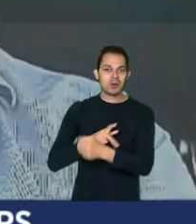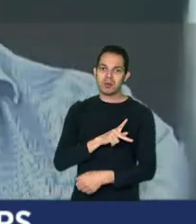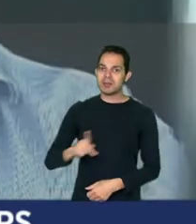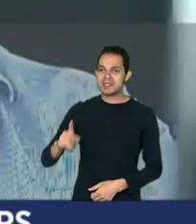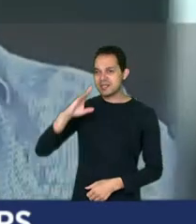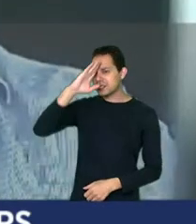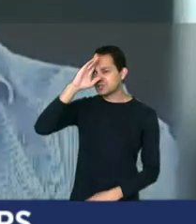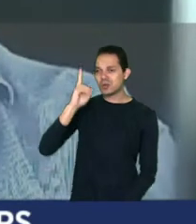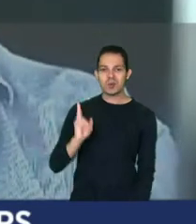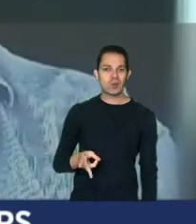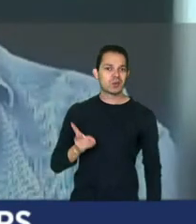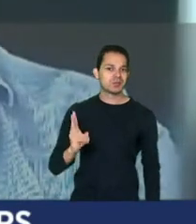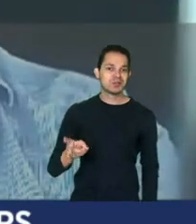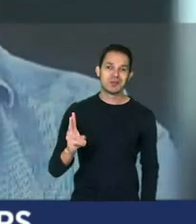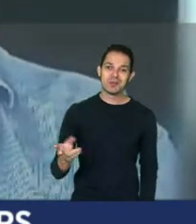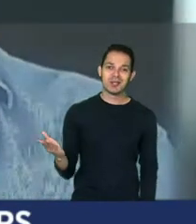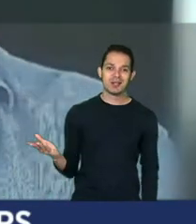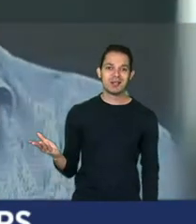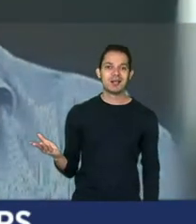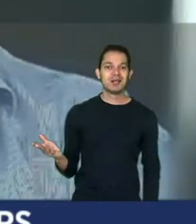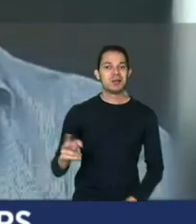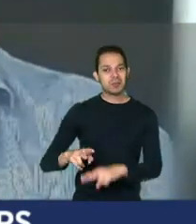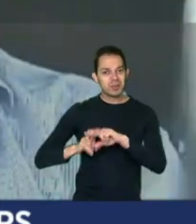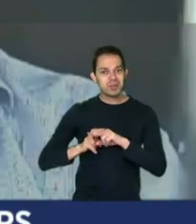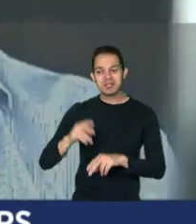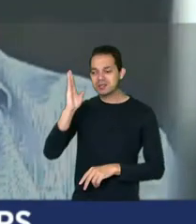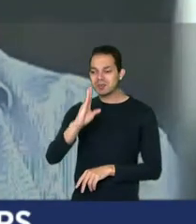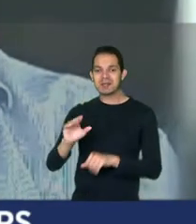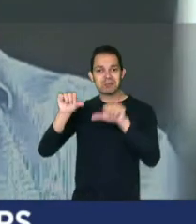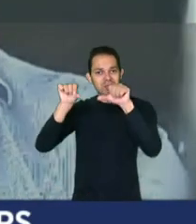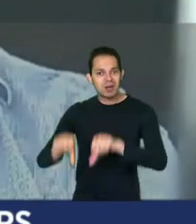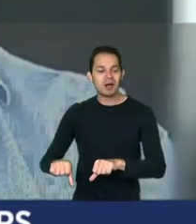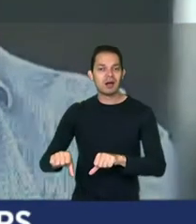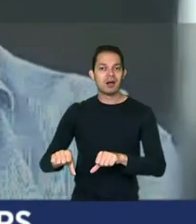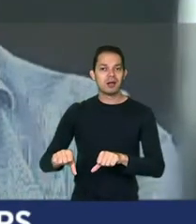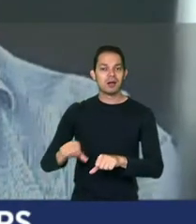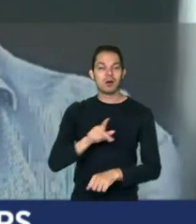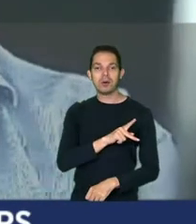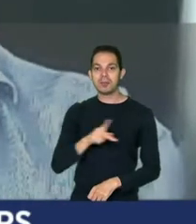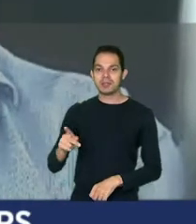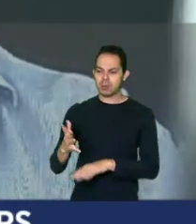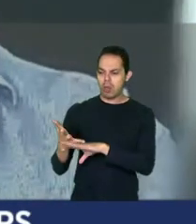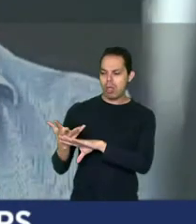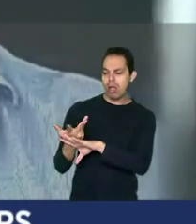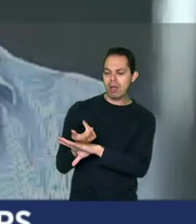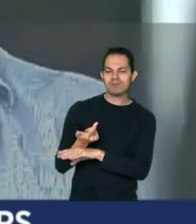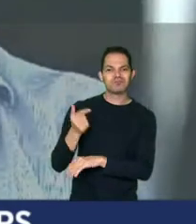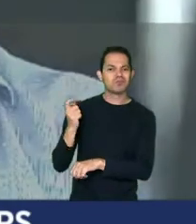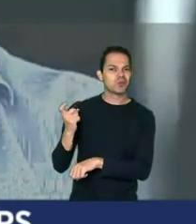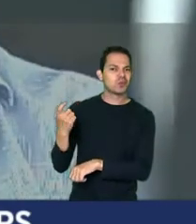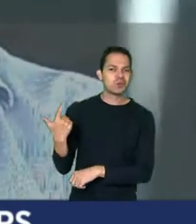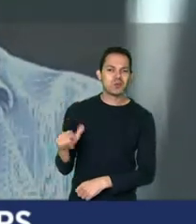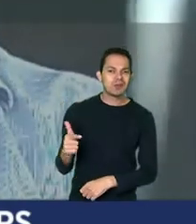GOVERNADO POR JAIR BOLSONARO. SE A GRANDE DIFERENÇA DO BRASIL PARA O MUNDO HOJE É QUE O BRASIL TEM UM PRESIDENTE